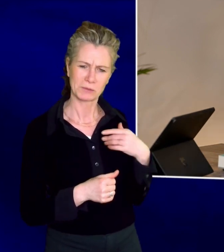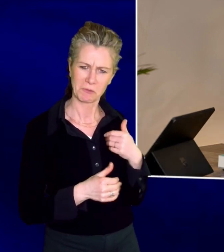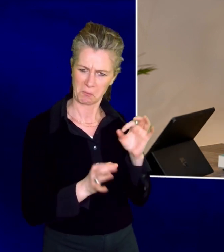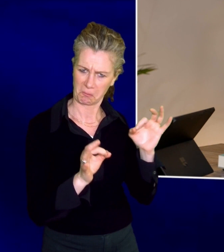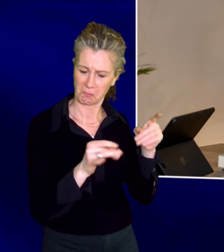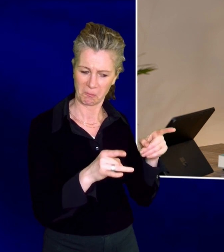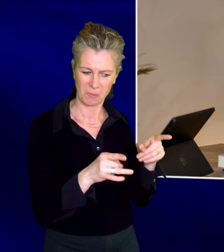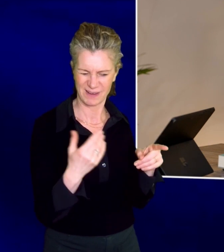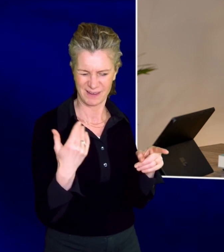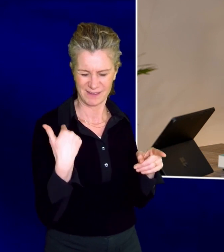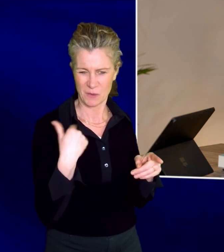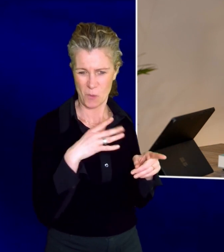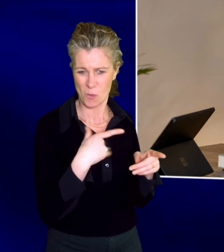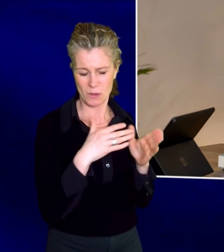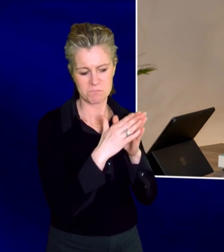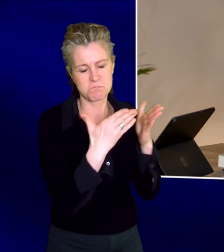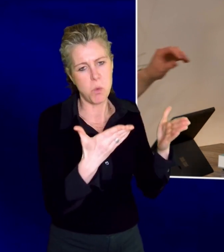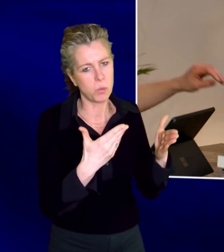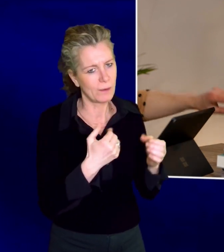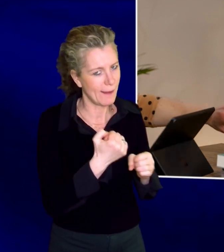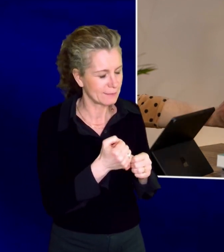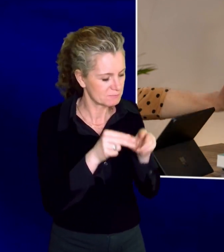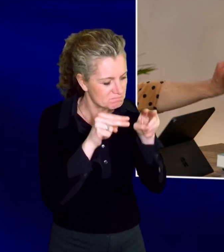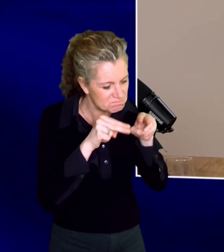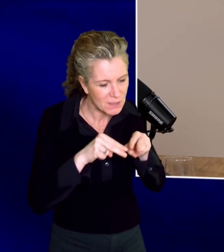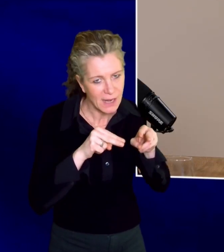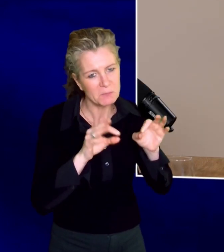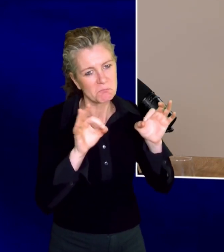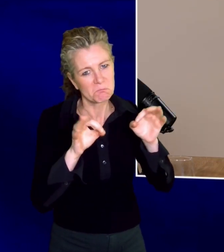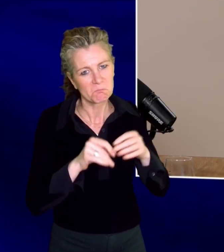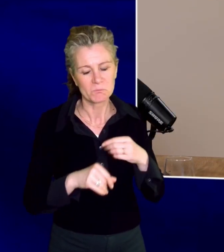dat ik echt ademloos heb gelezen. -We gaan het even in even in beeld brengen.